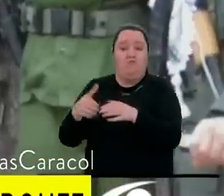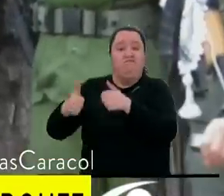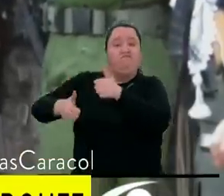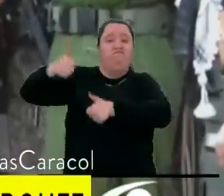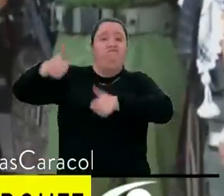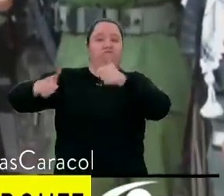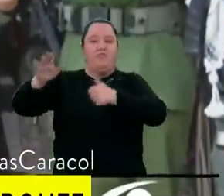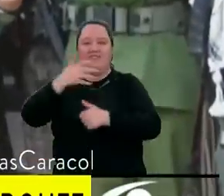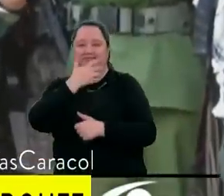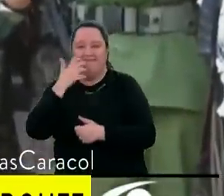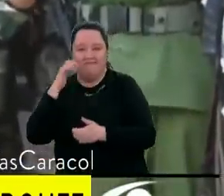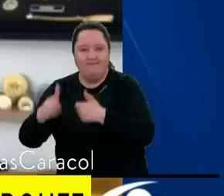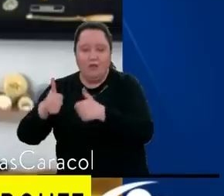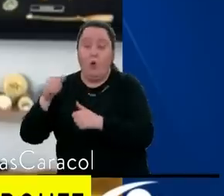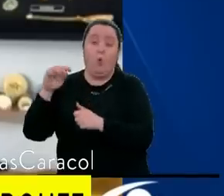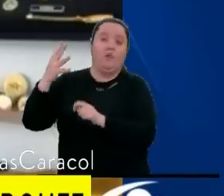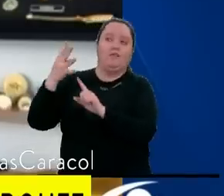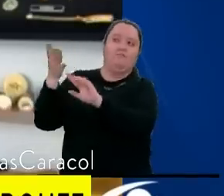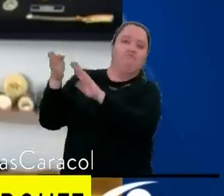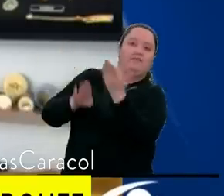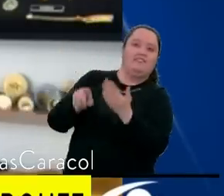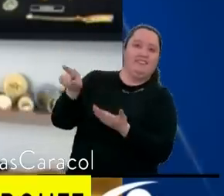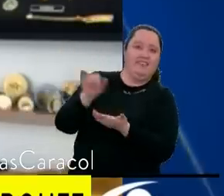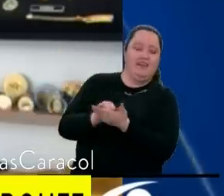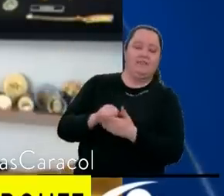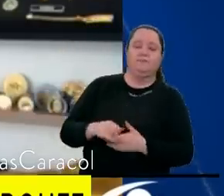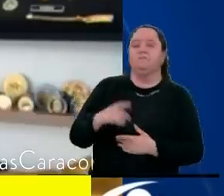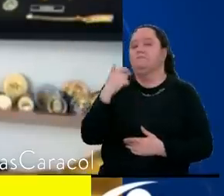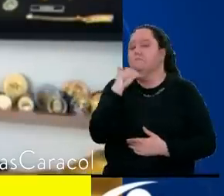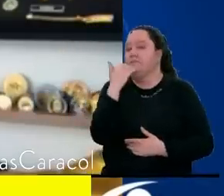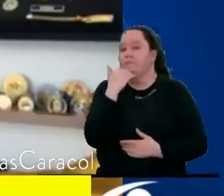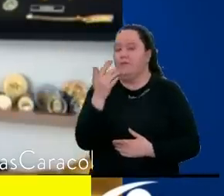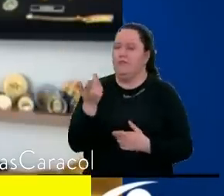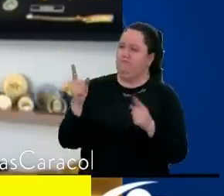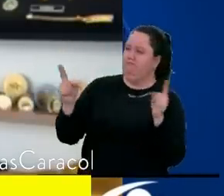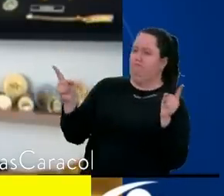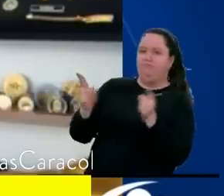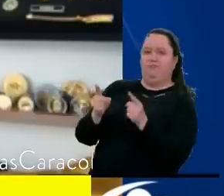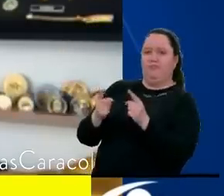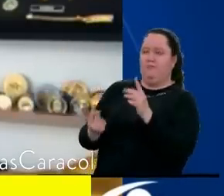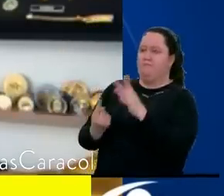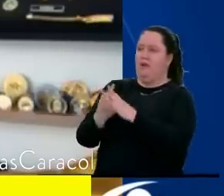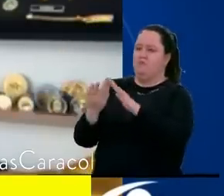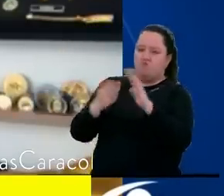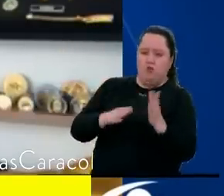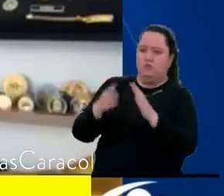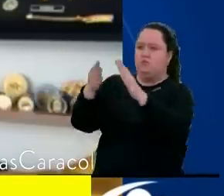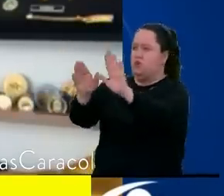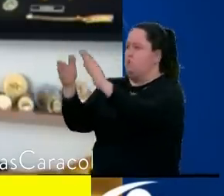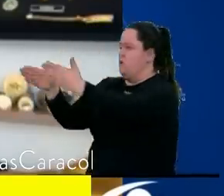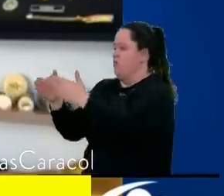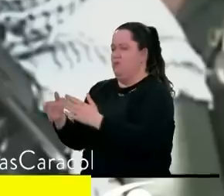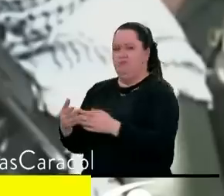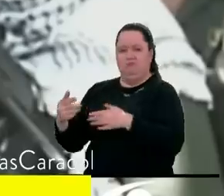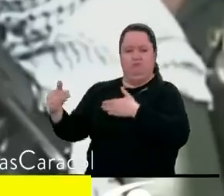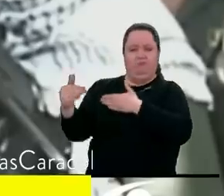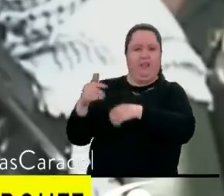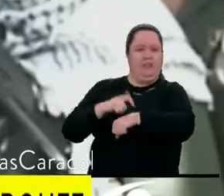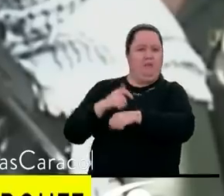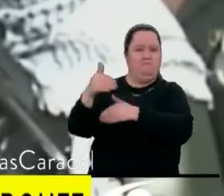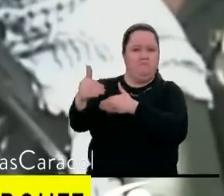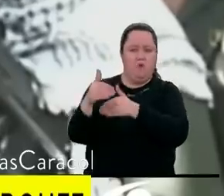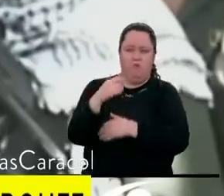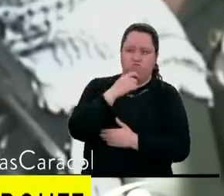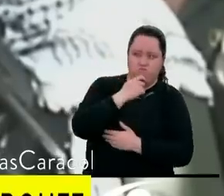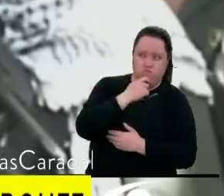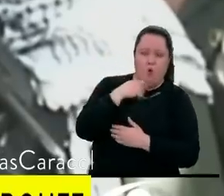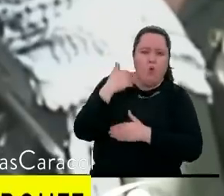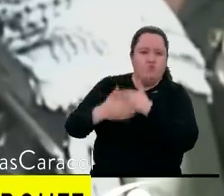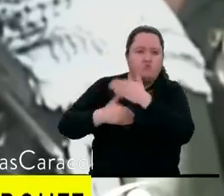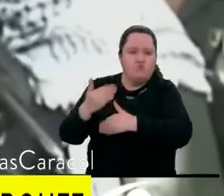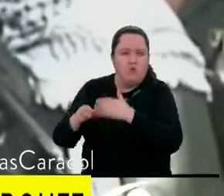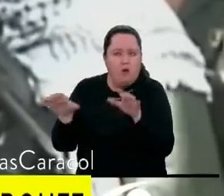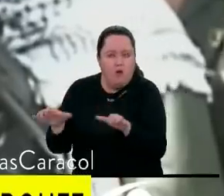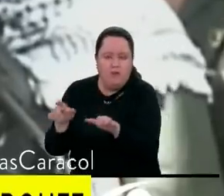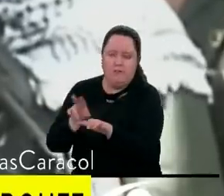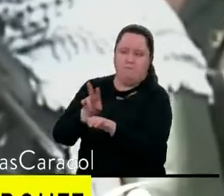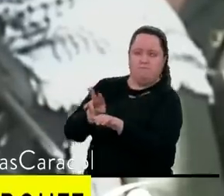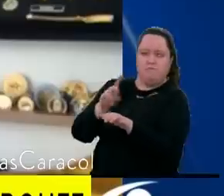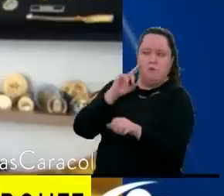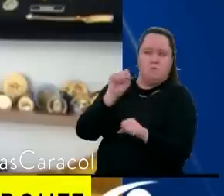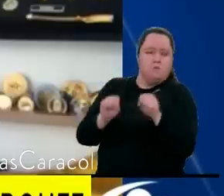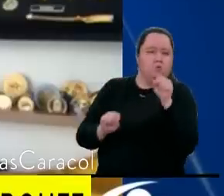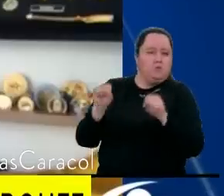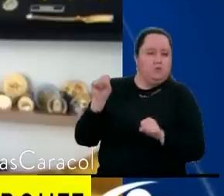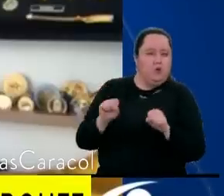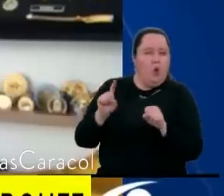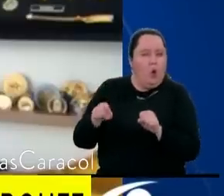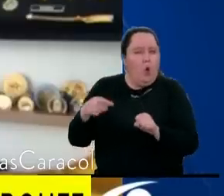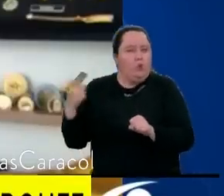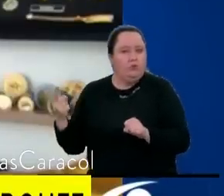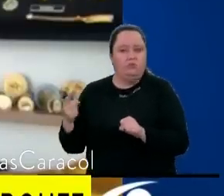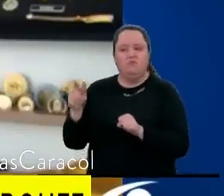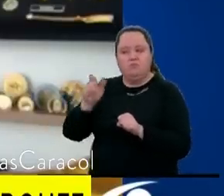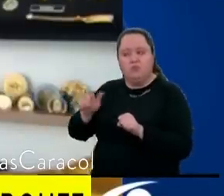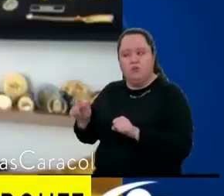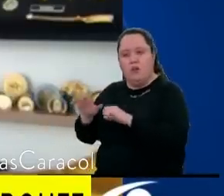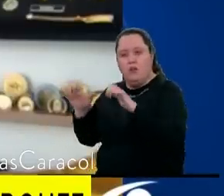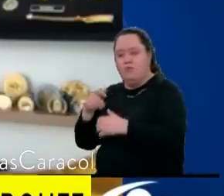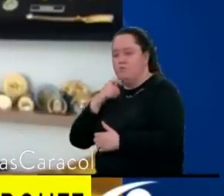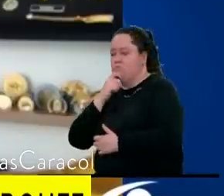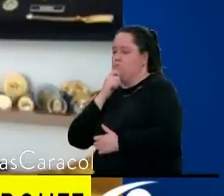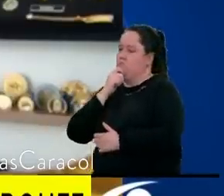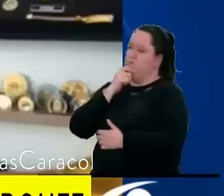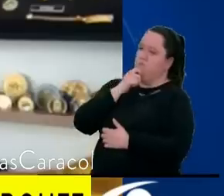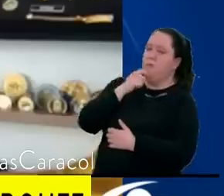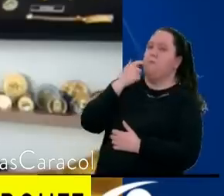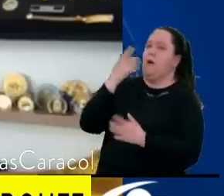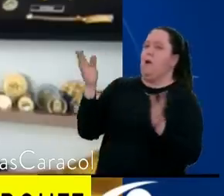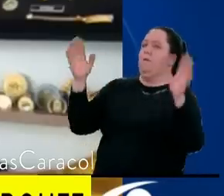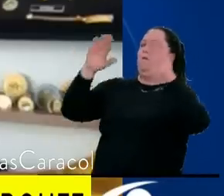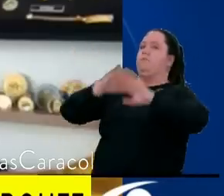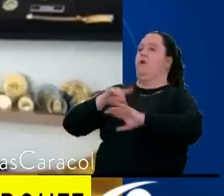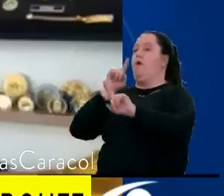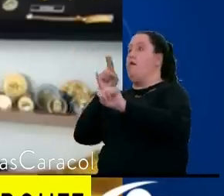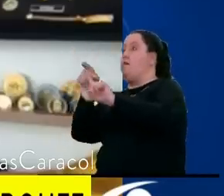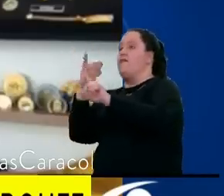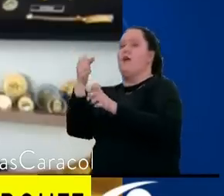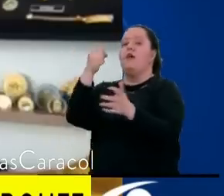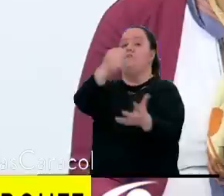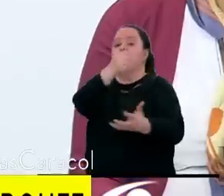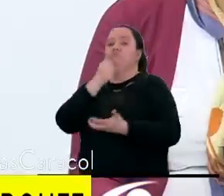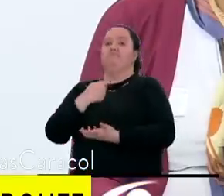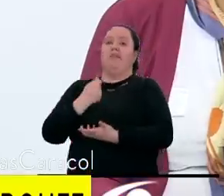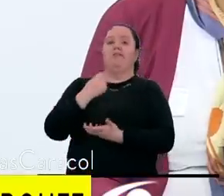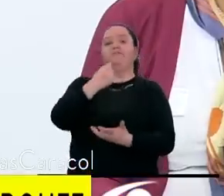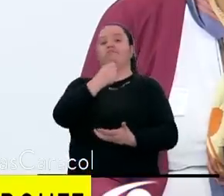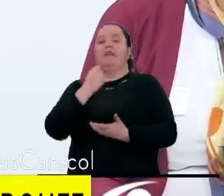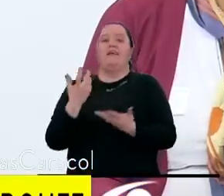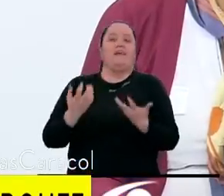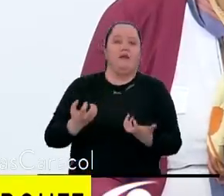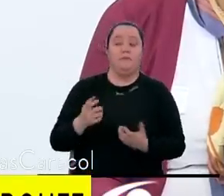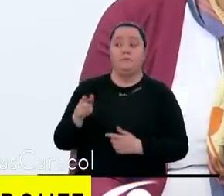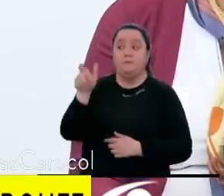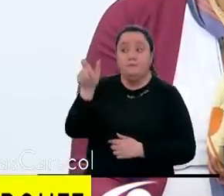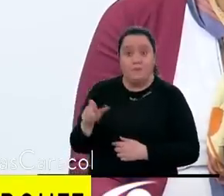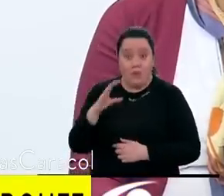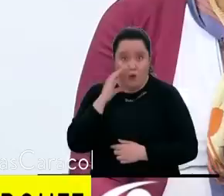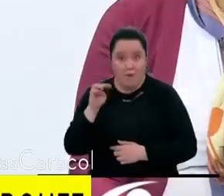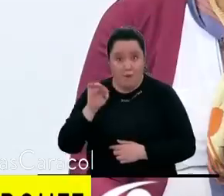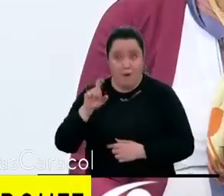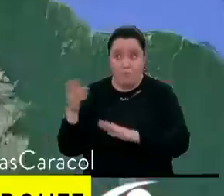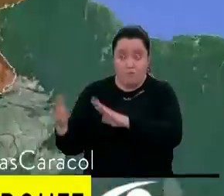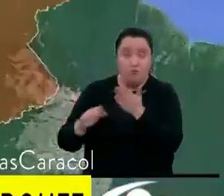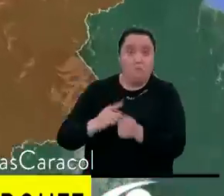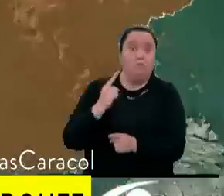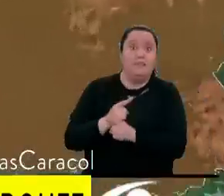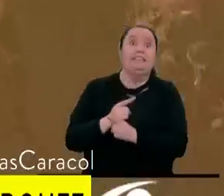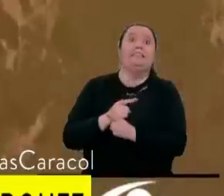venezolanos, esta sería la